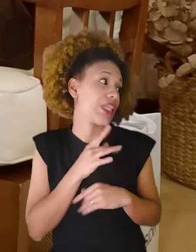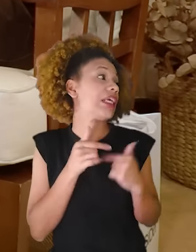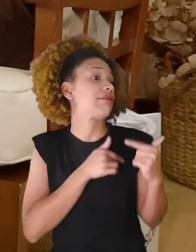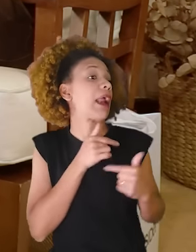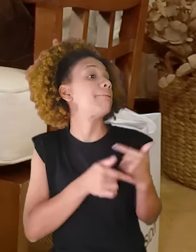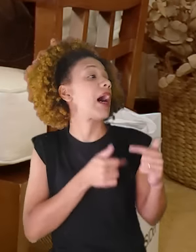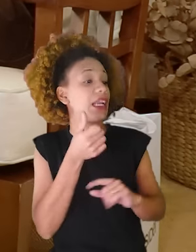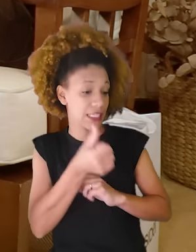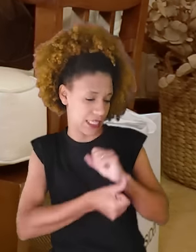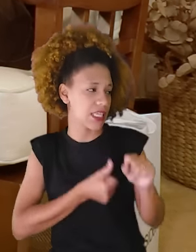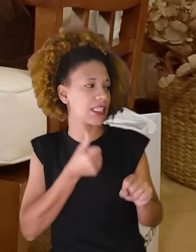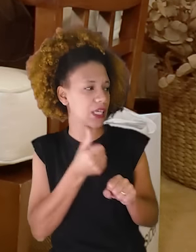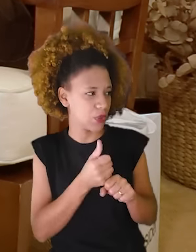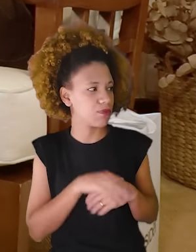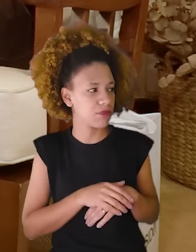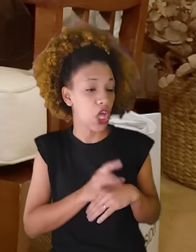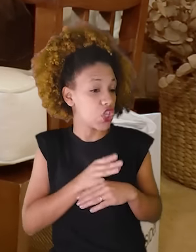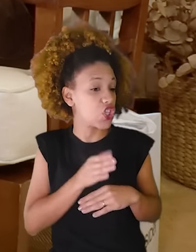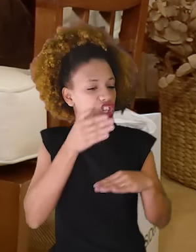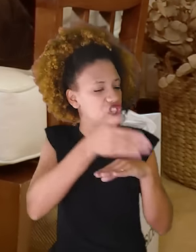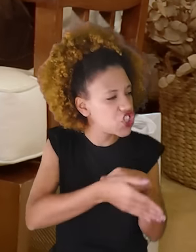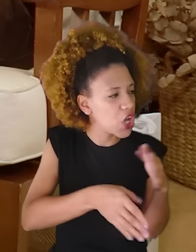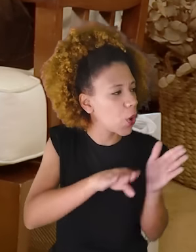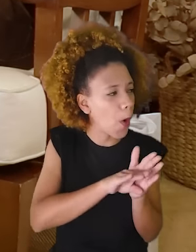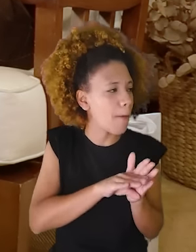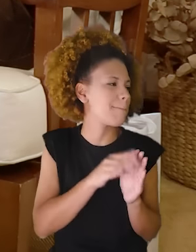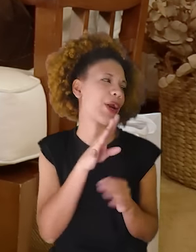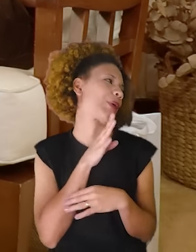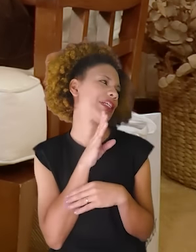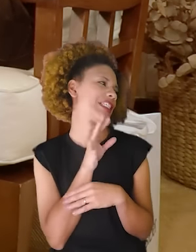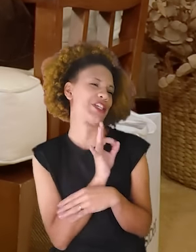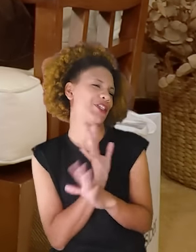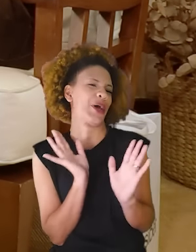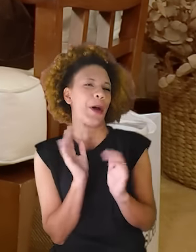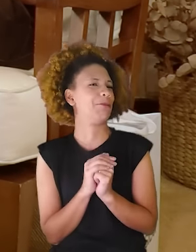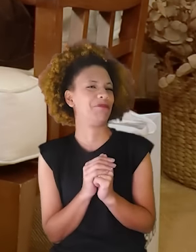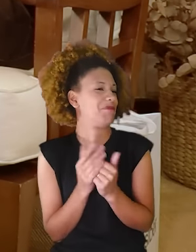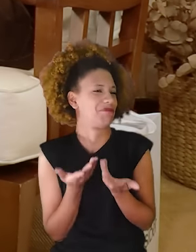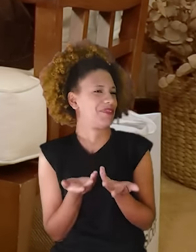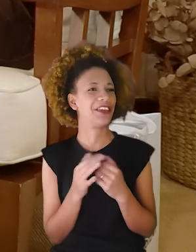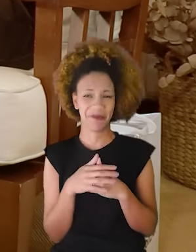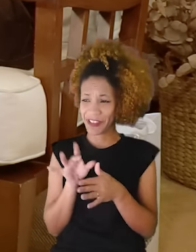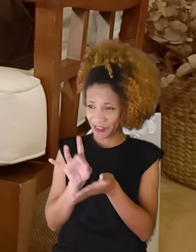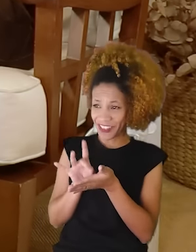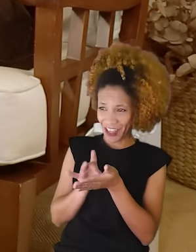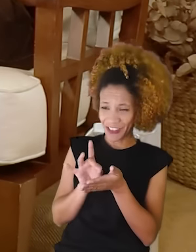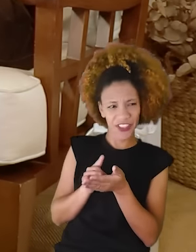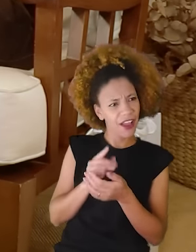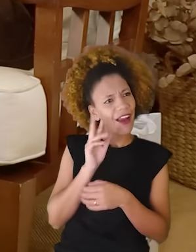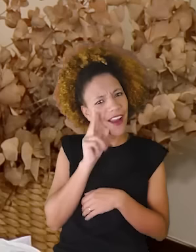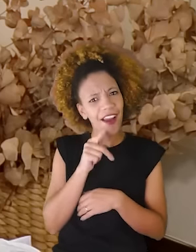trabalha lá se anos nome é brle de repente ela só foi conhecer e de repente verdade [ __ ] É verdade